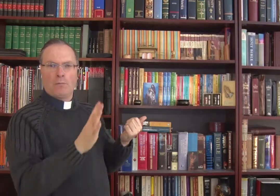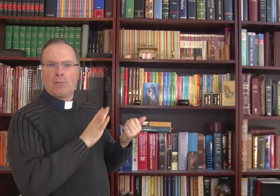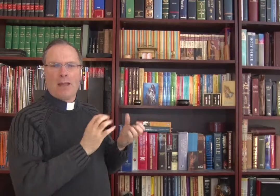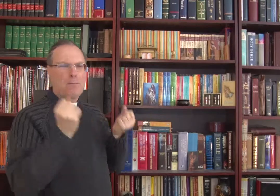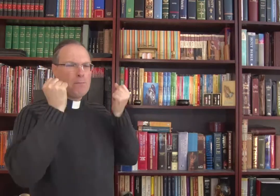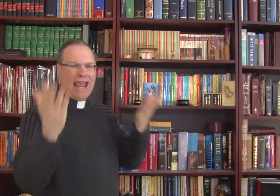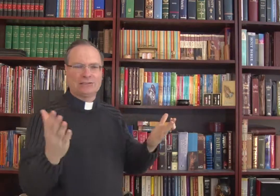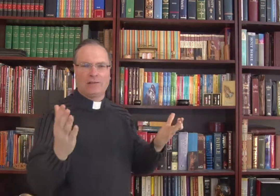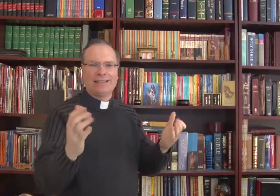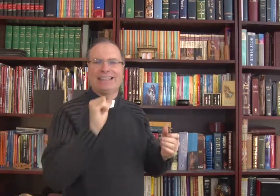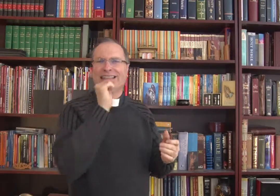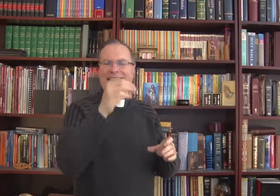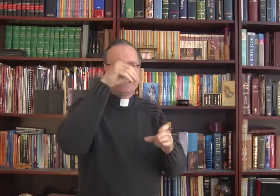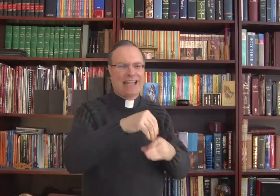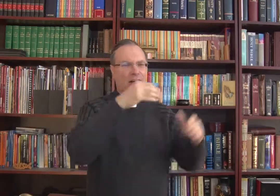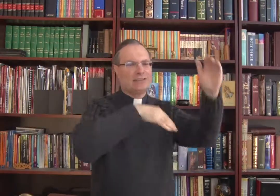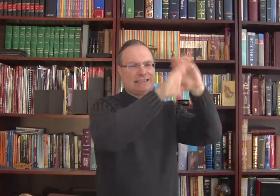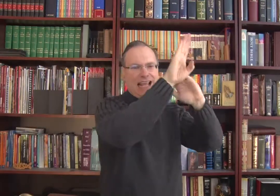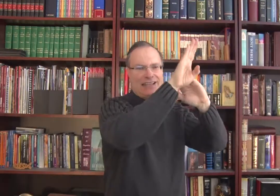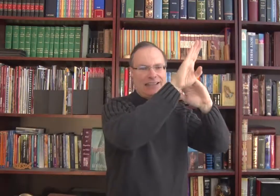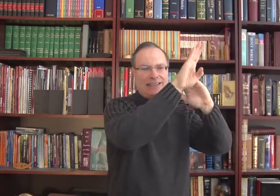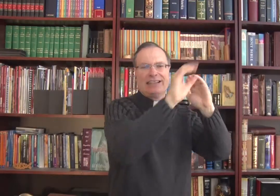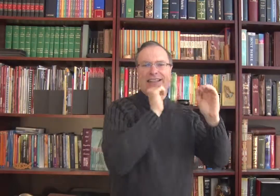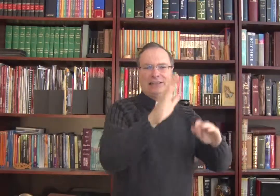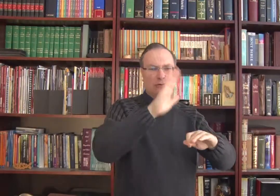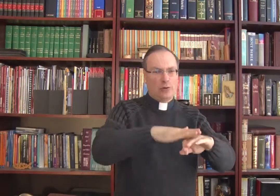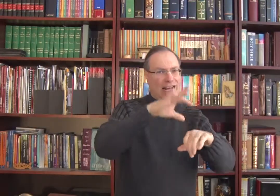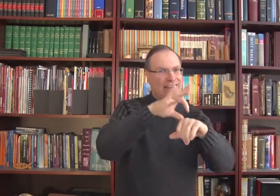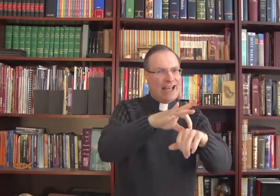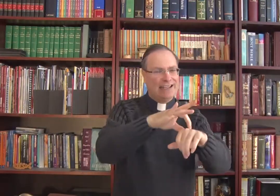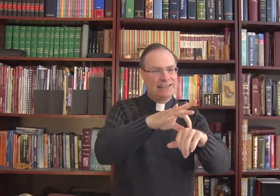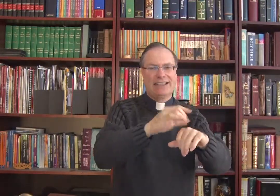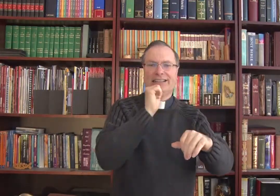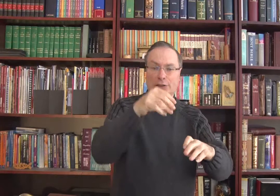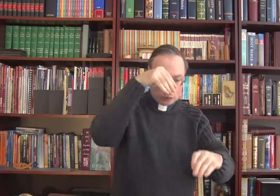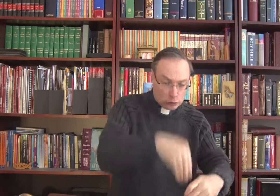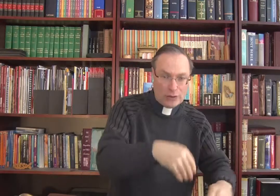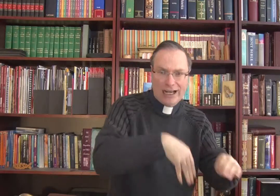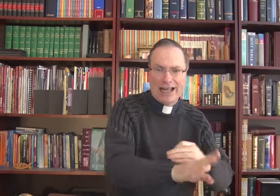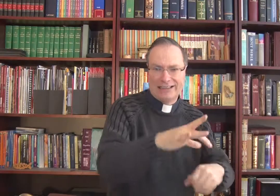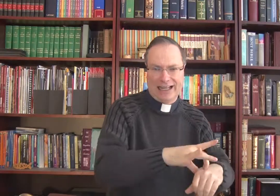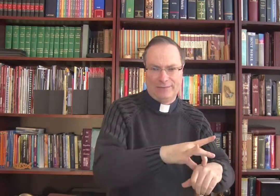Mais personne, ni dans le ciel ni sur la terre ni sous la terre,